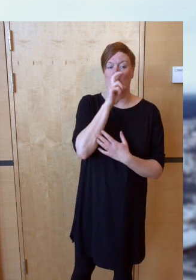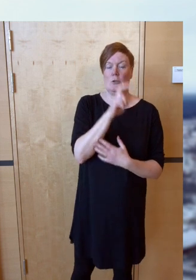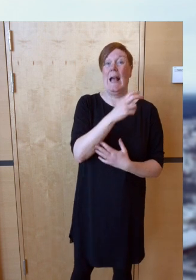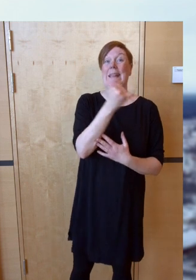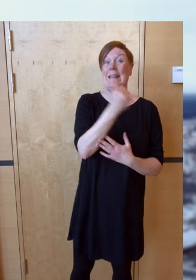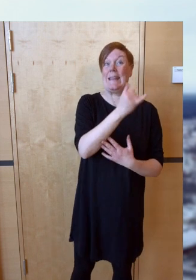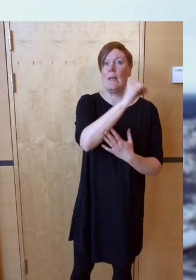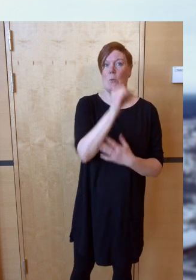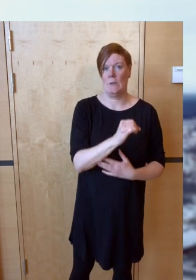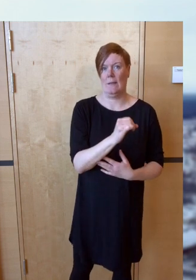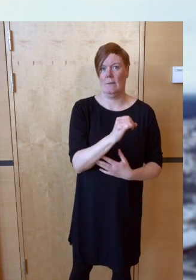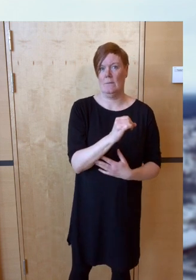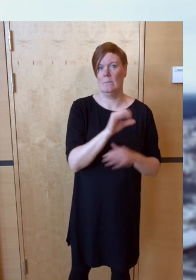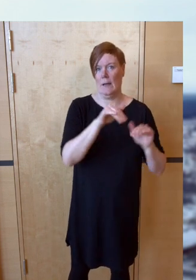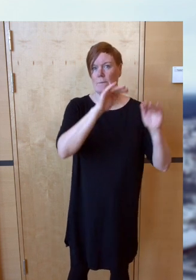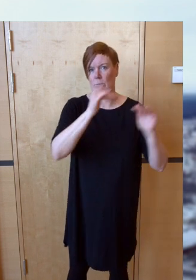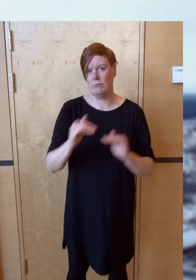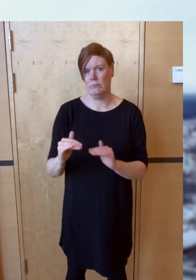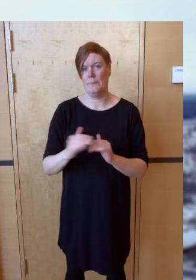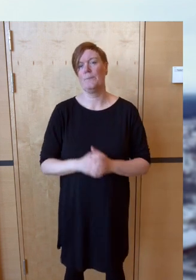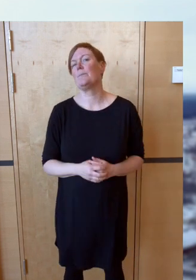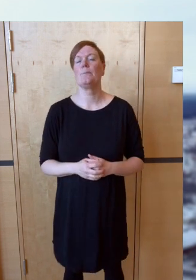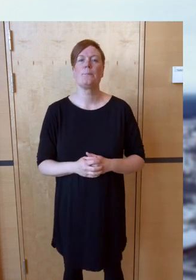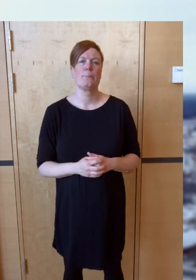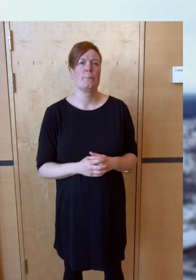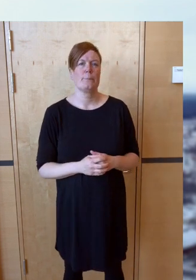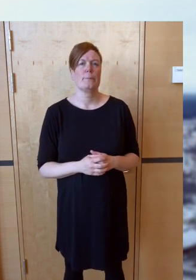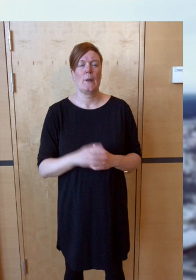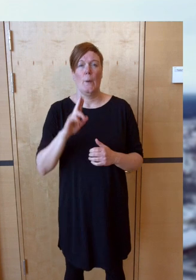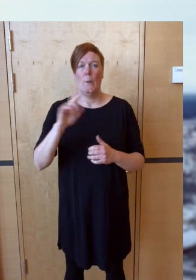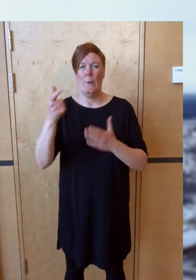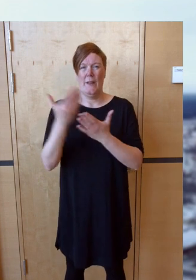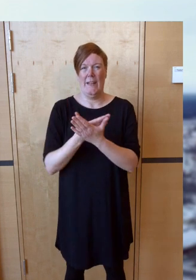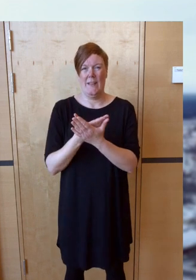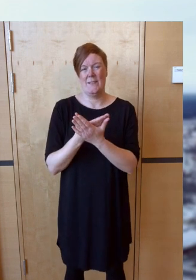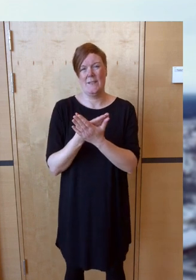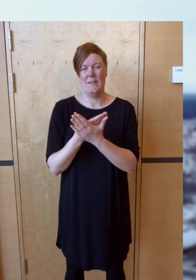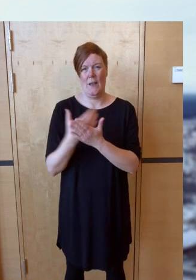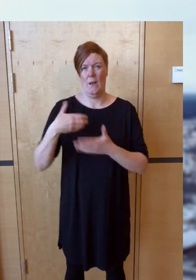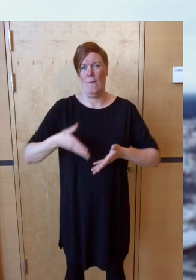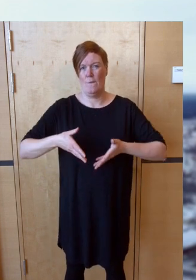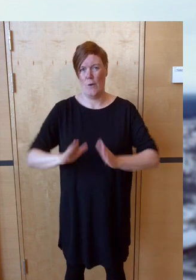När gäller arbetslösheten bland utrikes födda Så har den minskat Under pandemin